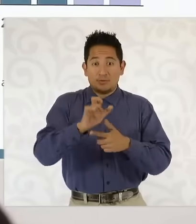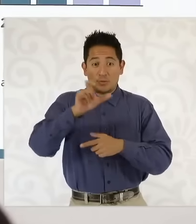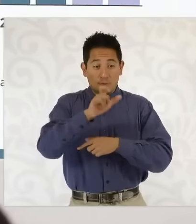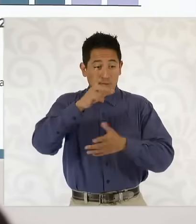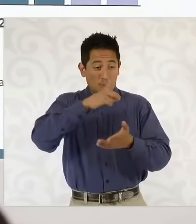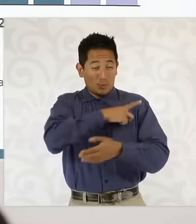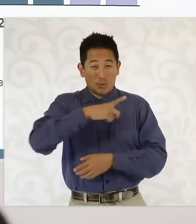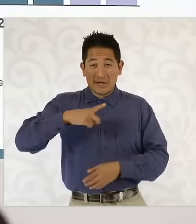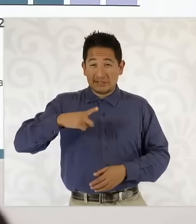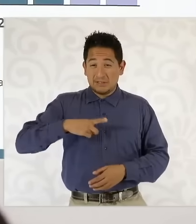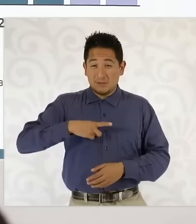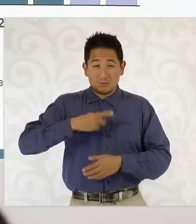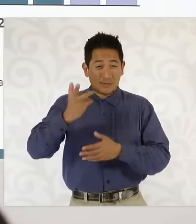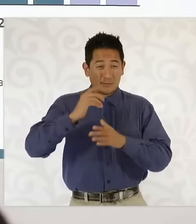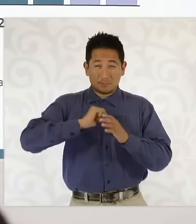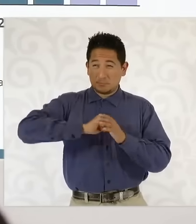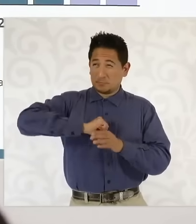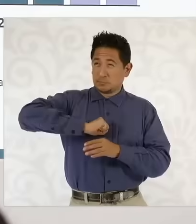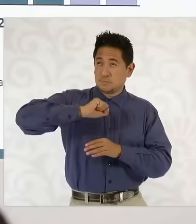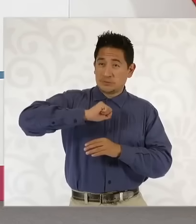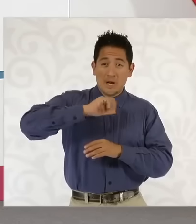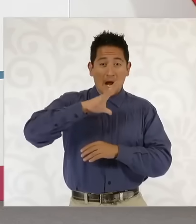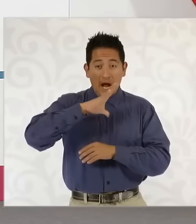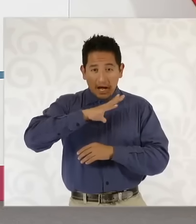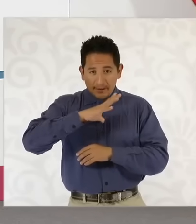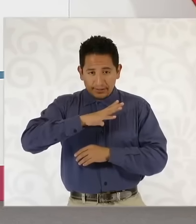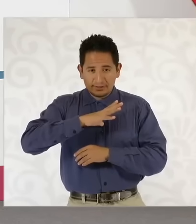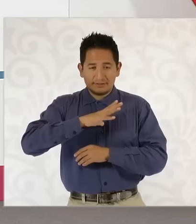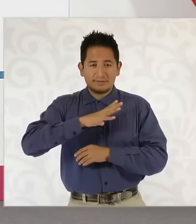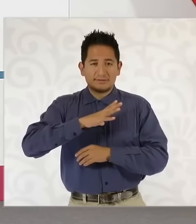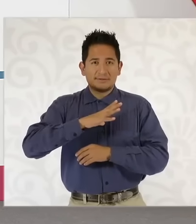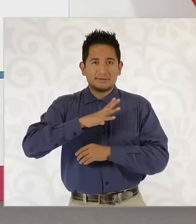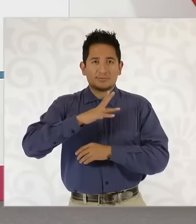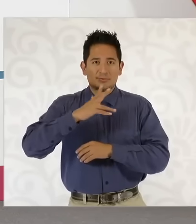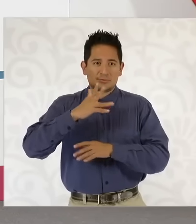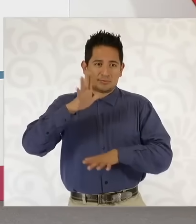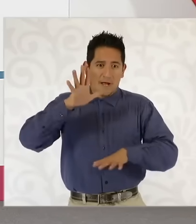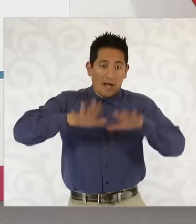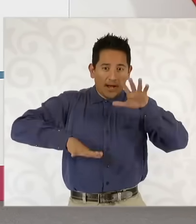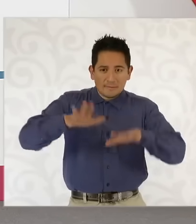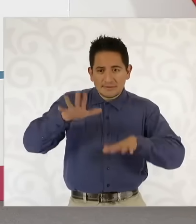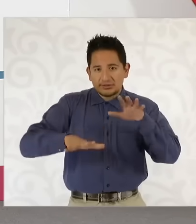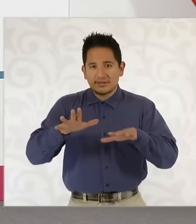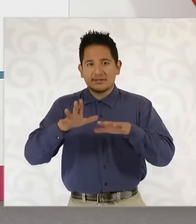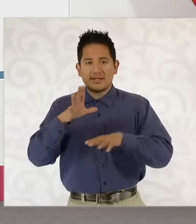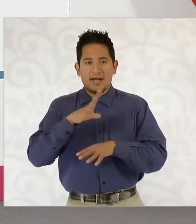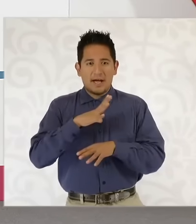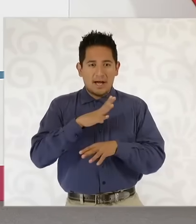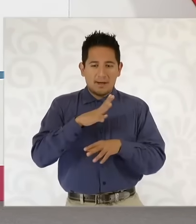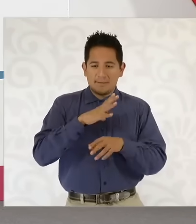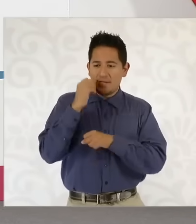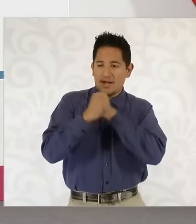deuda de este tamaño que has ido adquiriendo, pues hay años en donde tu vencimiento para el pago de